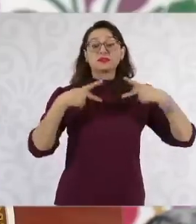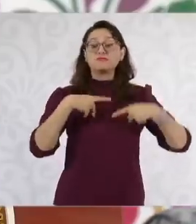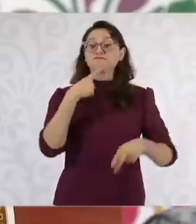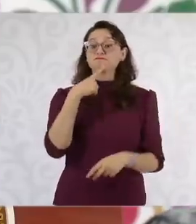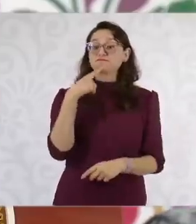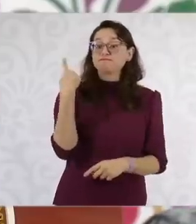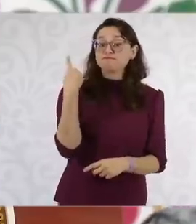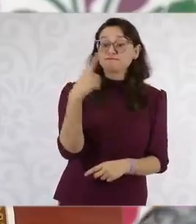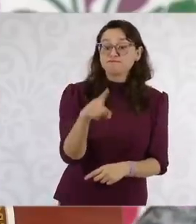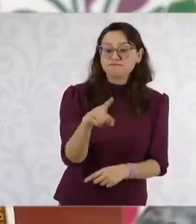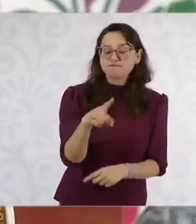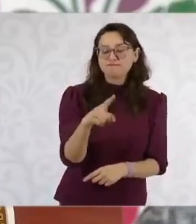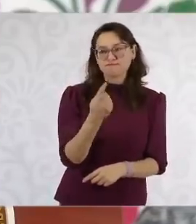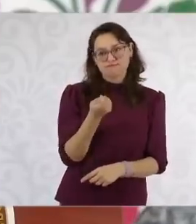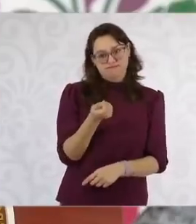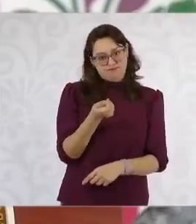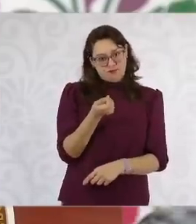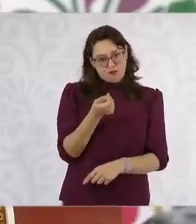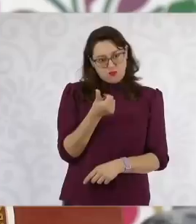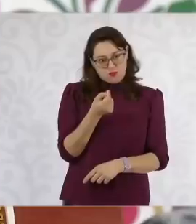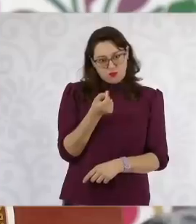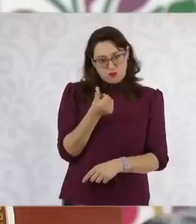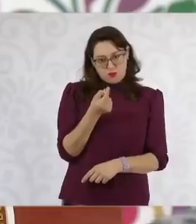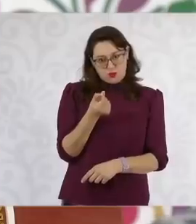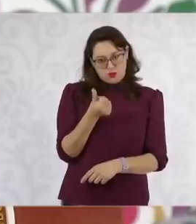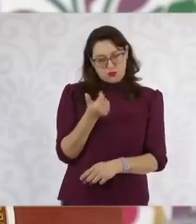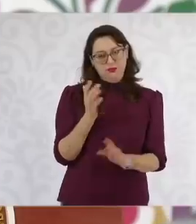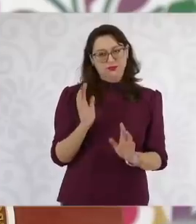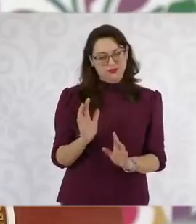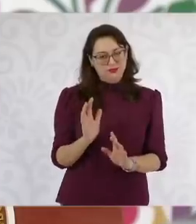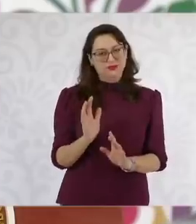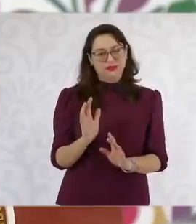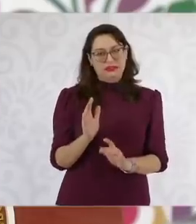de octubre a diciembre hay una disminución no sé si quieran poner la presentación